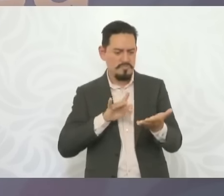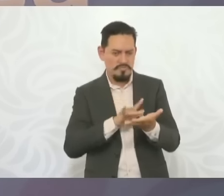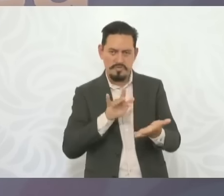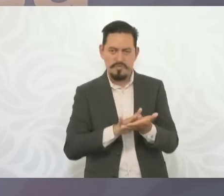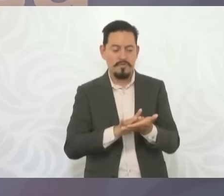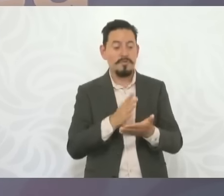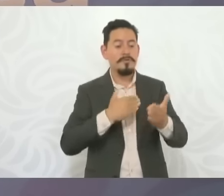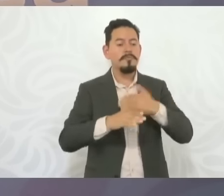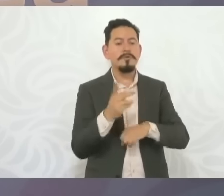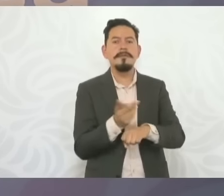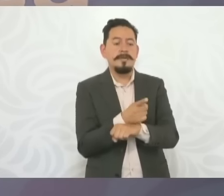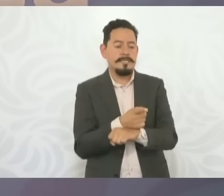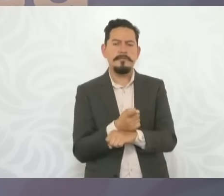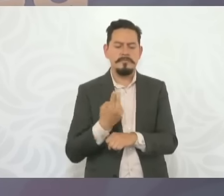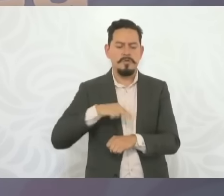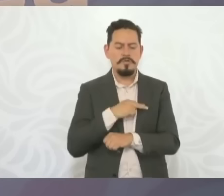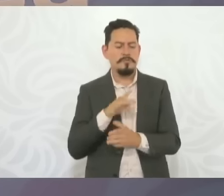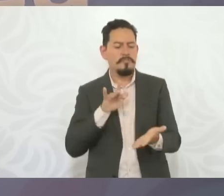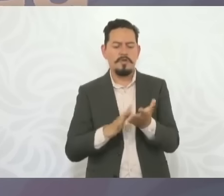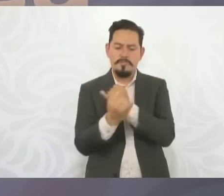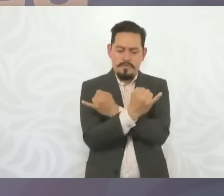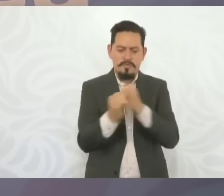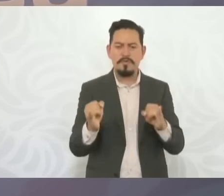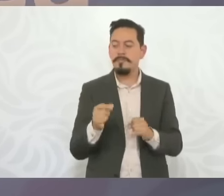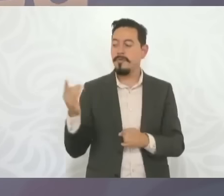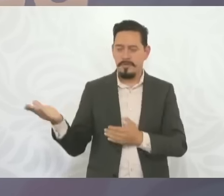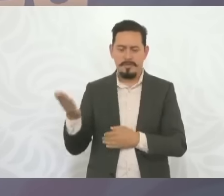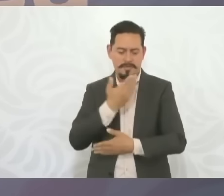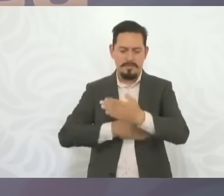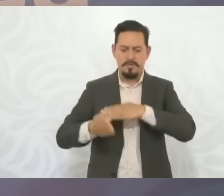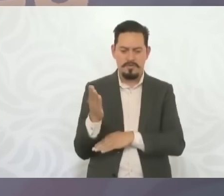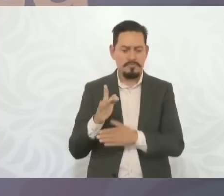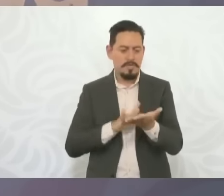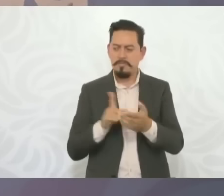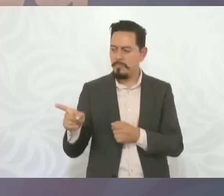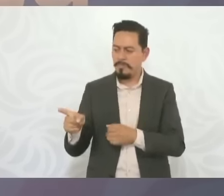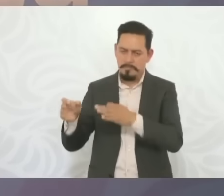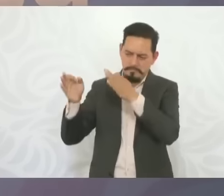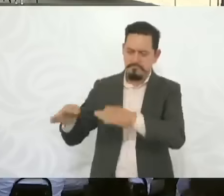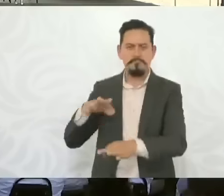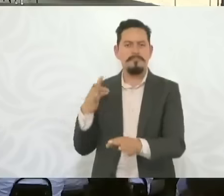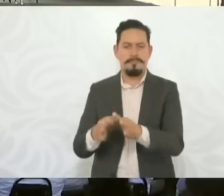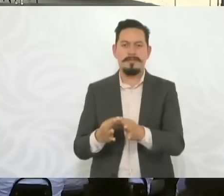apesta por la soberanía nacional de la presidenta Claudia Shainbow ha sido acertada y hacer el